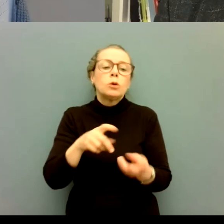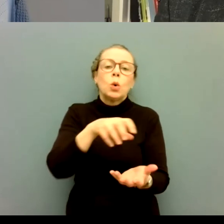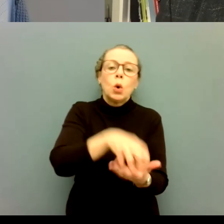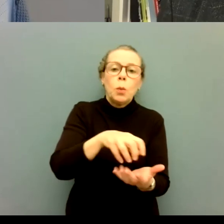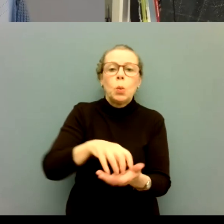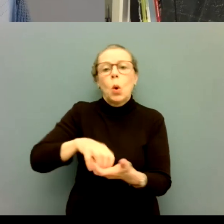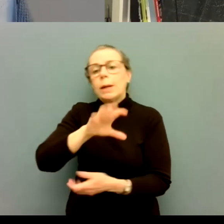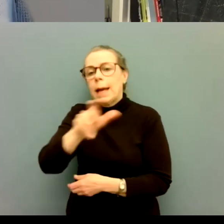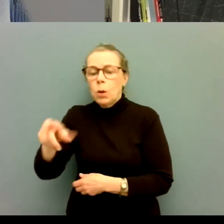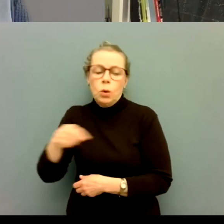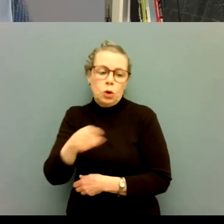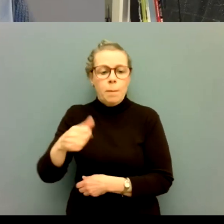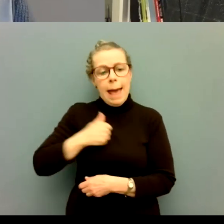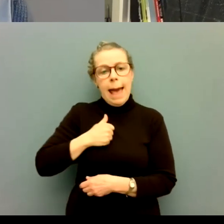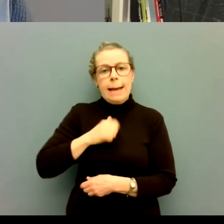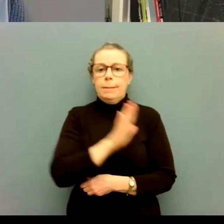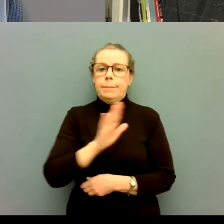och regioner som har frågorna.